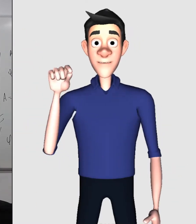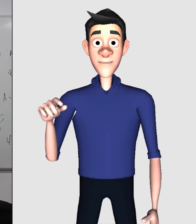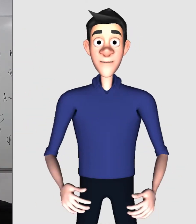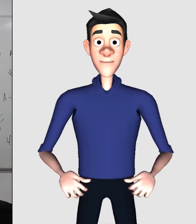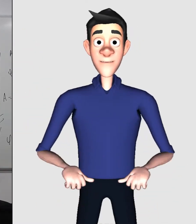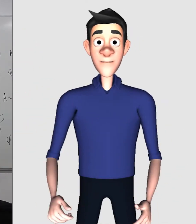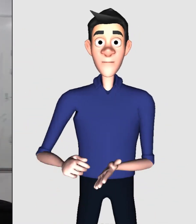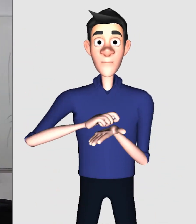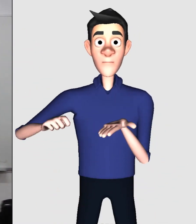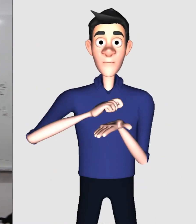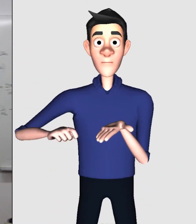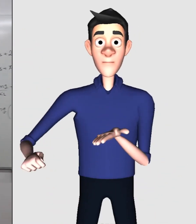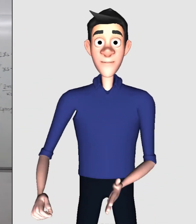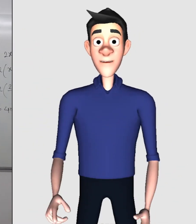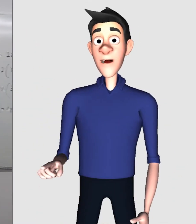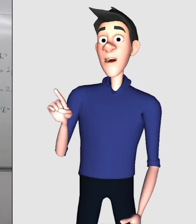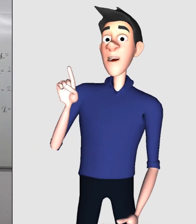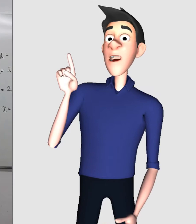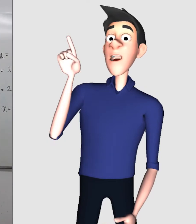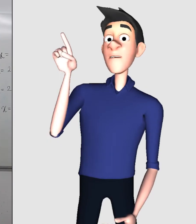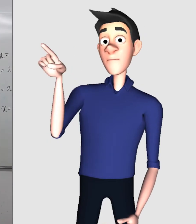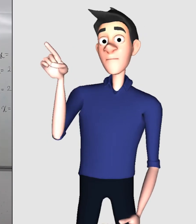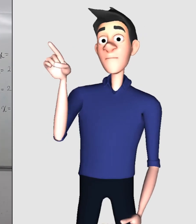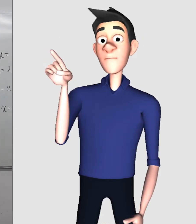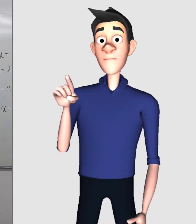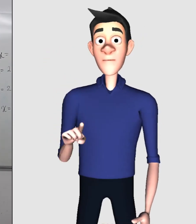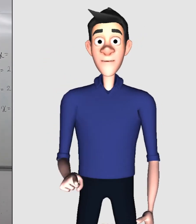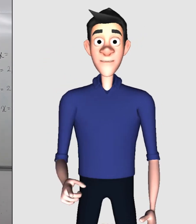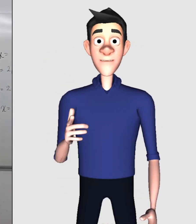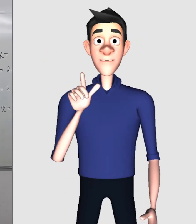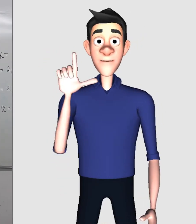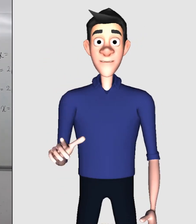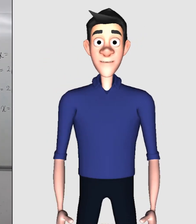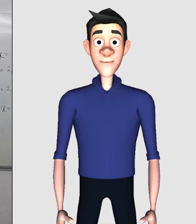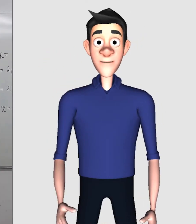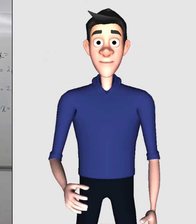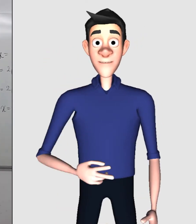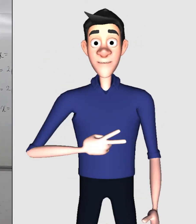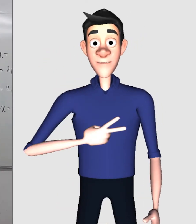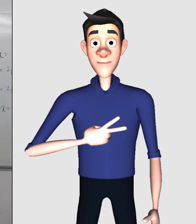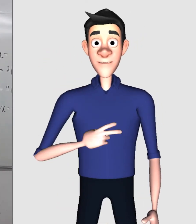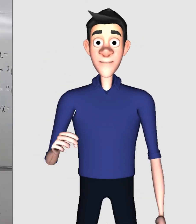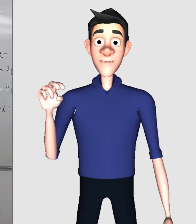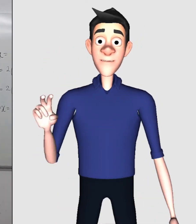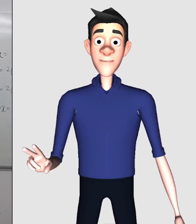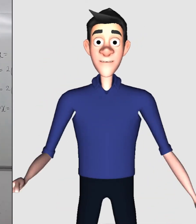Esse é o x, é como escrevemos o deslocamento aqui em baixo em função do que acontece nas duas molas